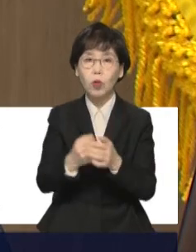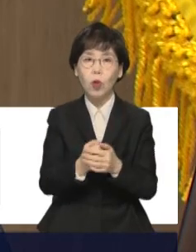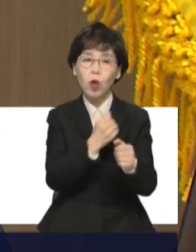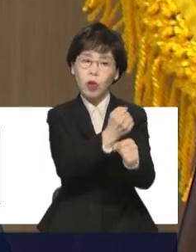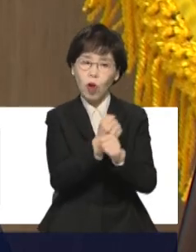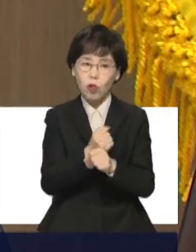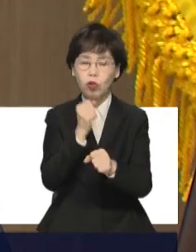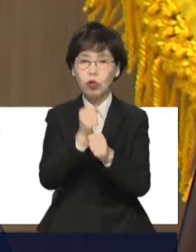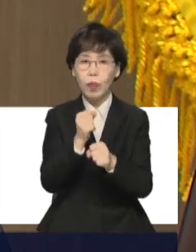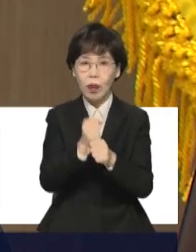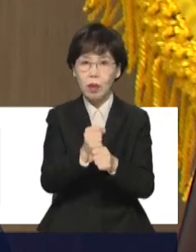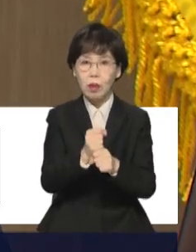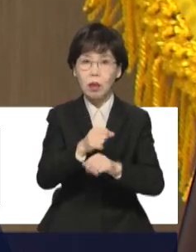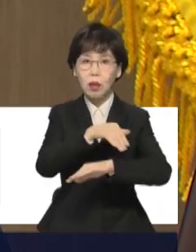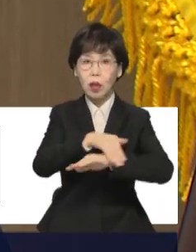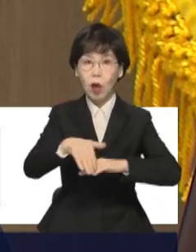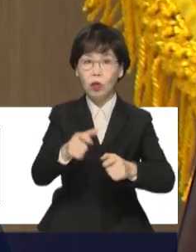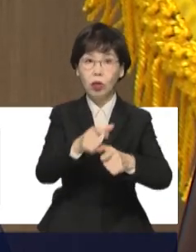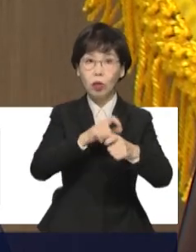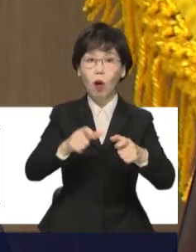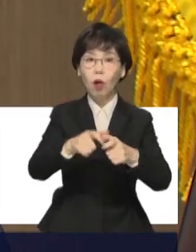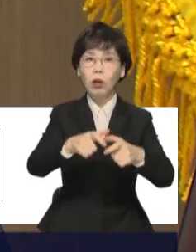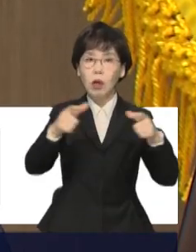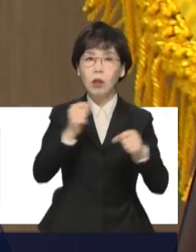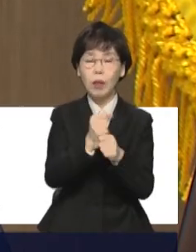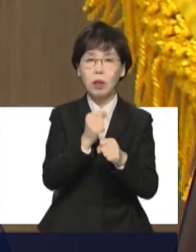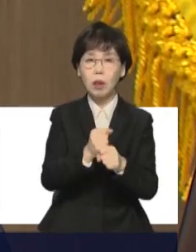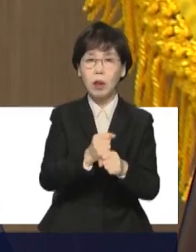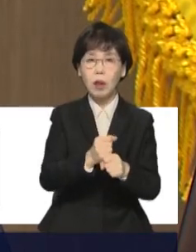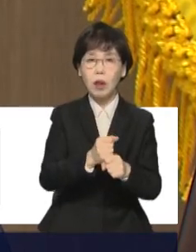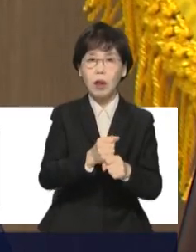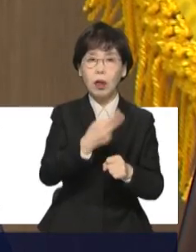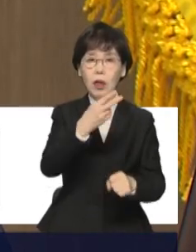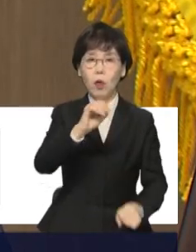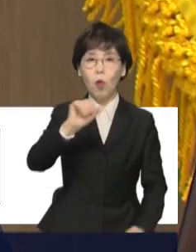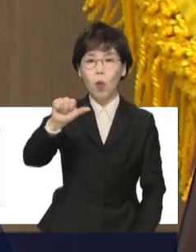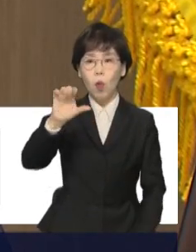등에 대한 공동 R&D 프로젝트를 확대 추진함으로써 2050탄소중립 이행 등